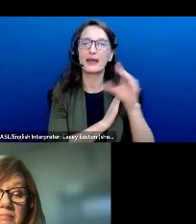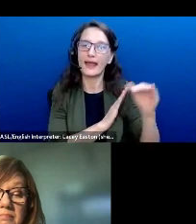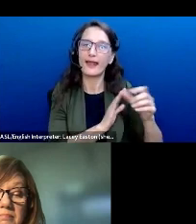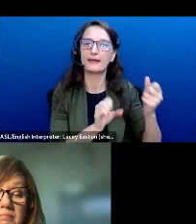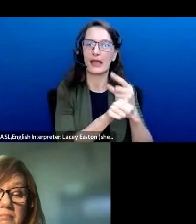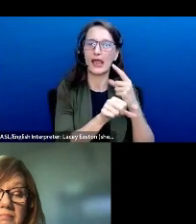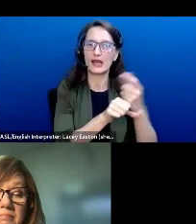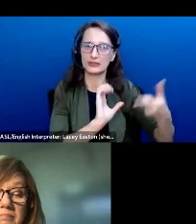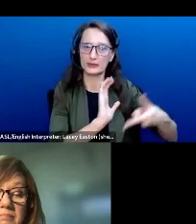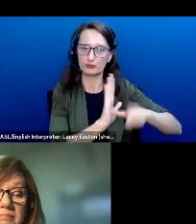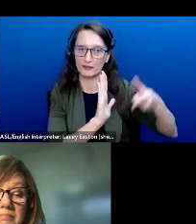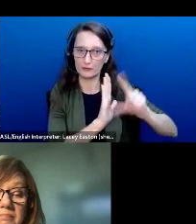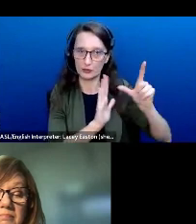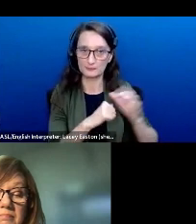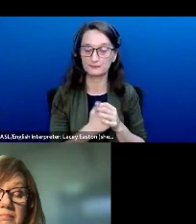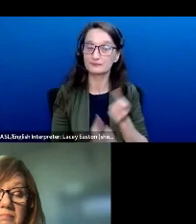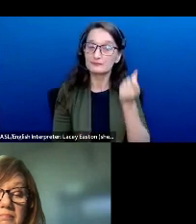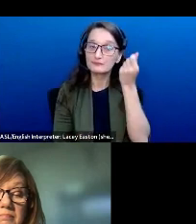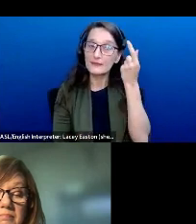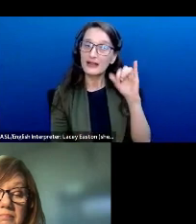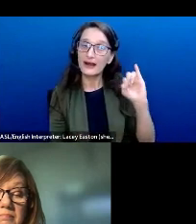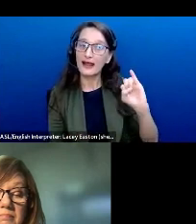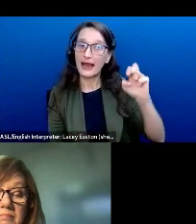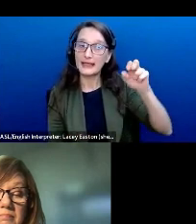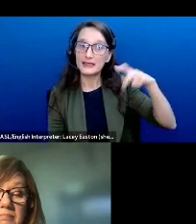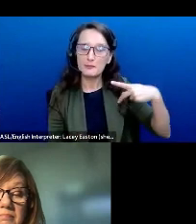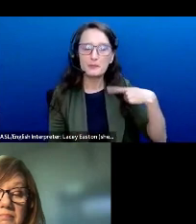El IEP debe respaldar un progreso significativo basado en